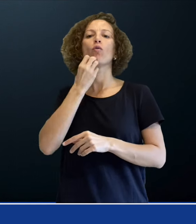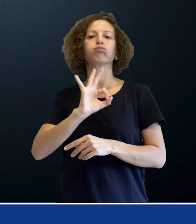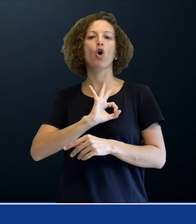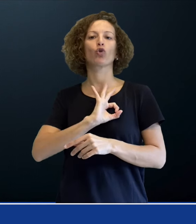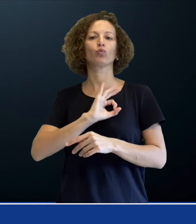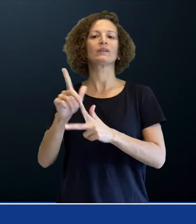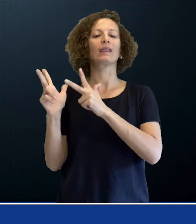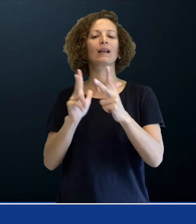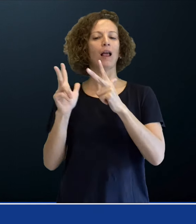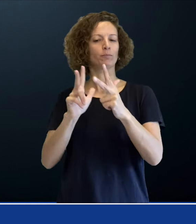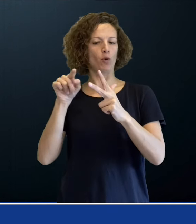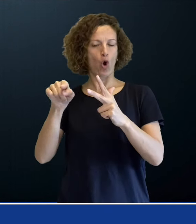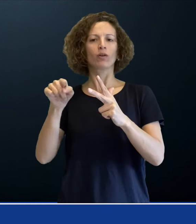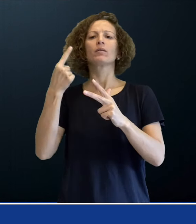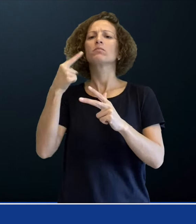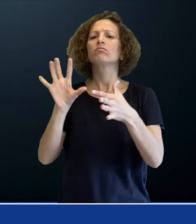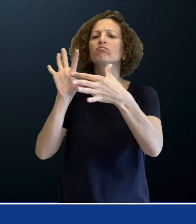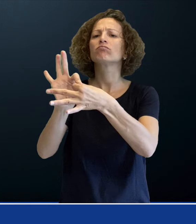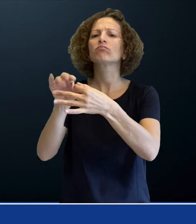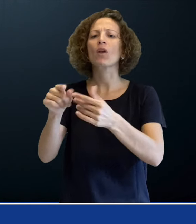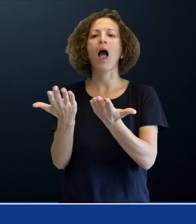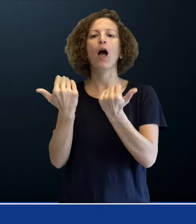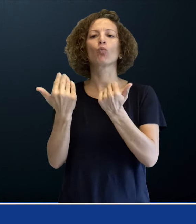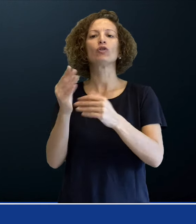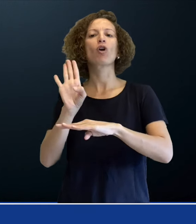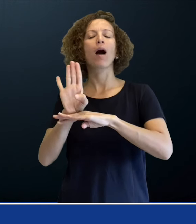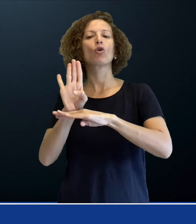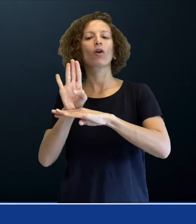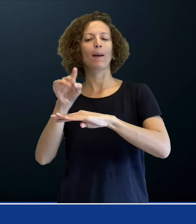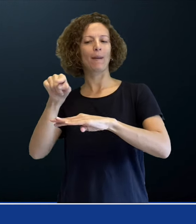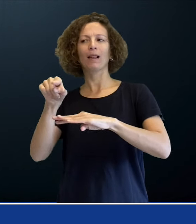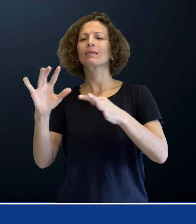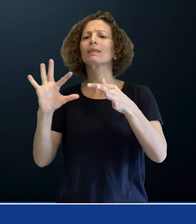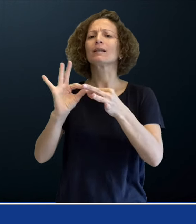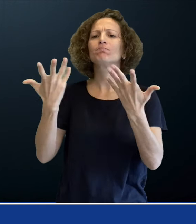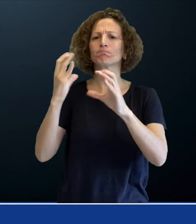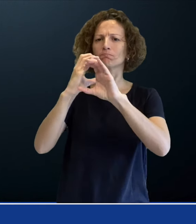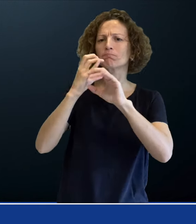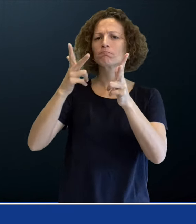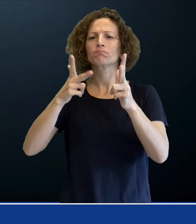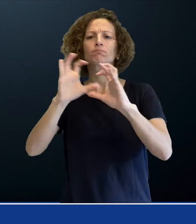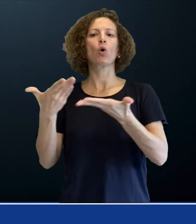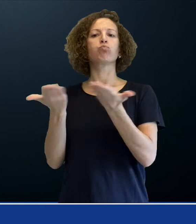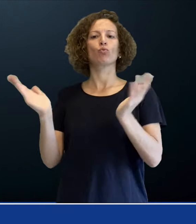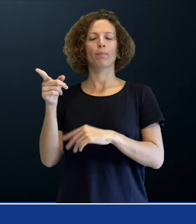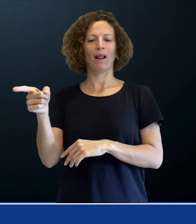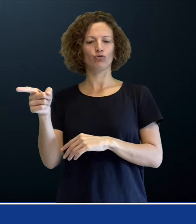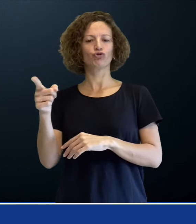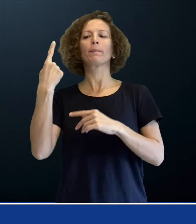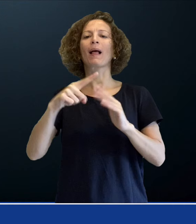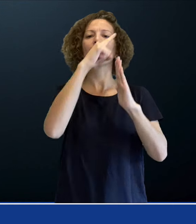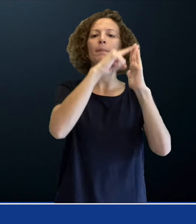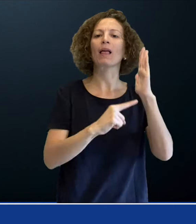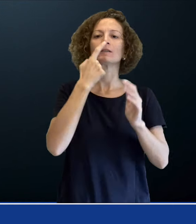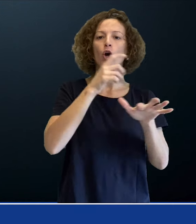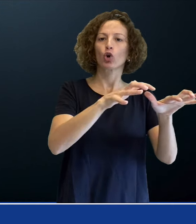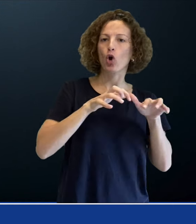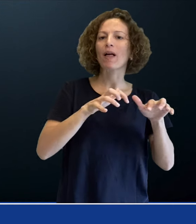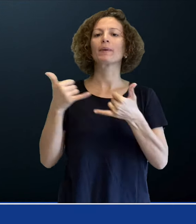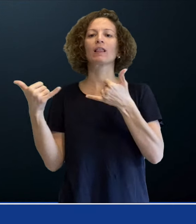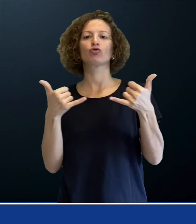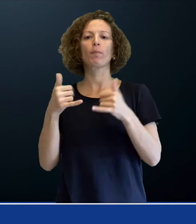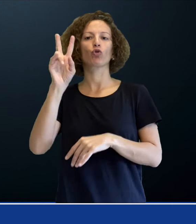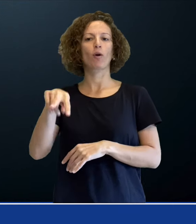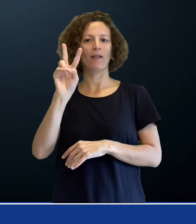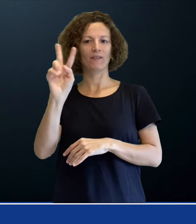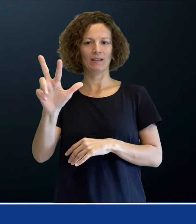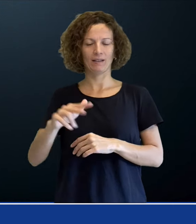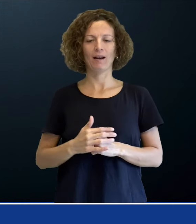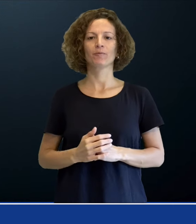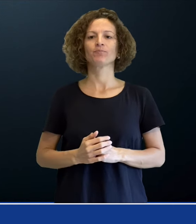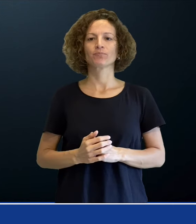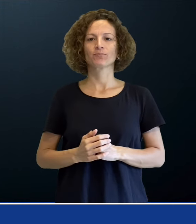Bonus Trasporti per l’acquisto di abbonamenti ai mezzi pubblici per novembre e dicembre 2023.